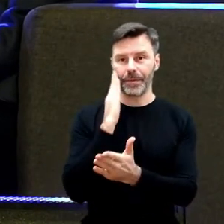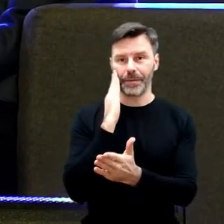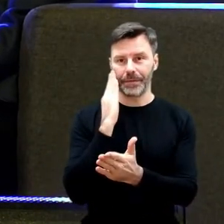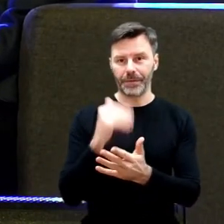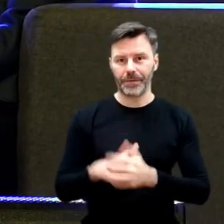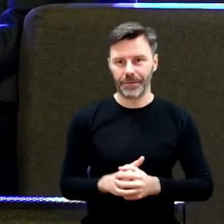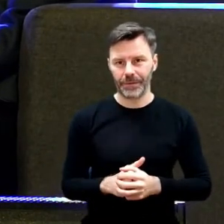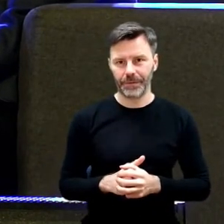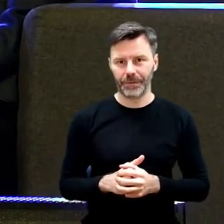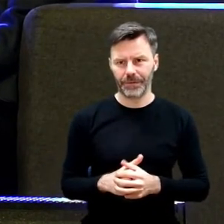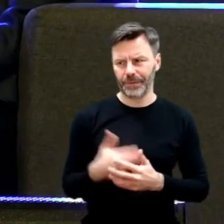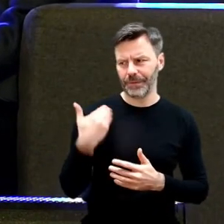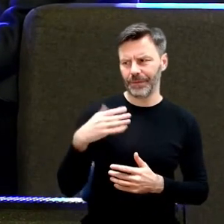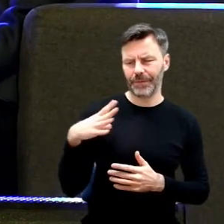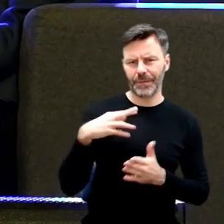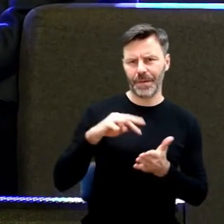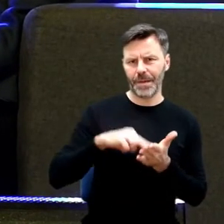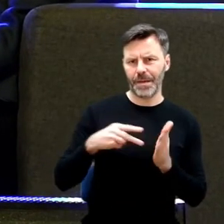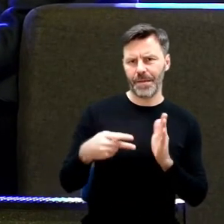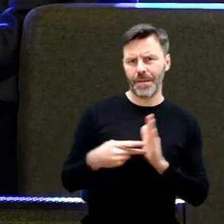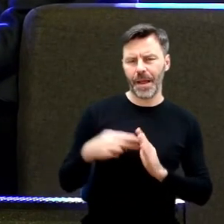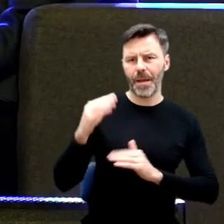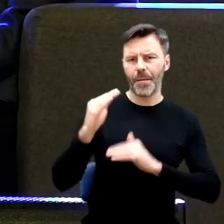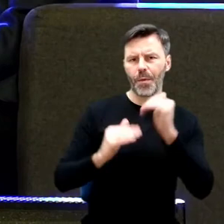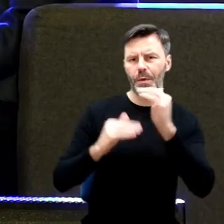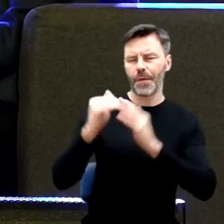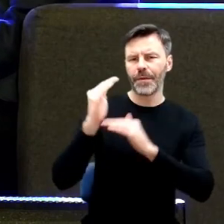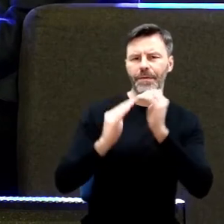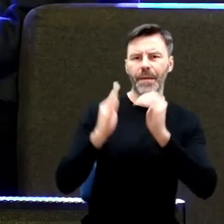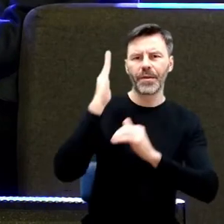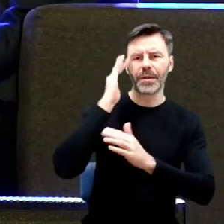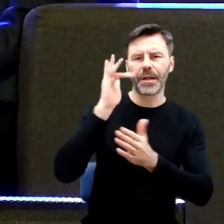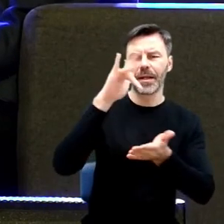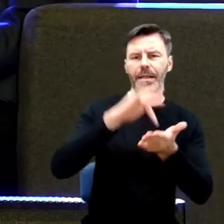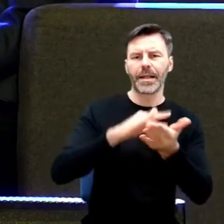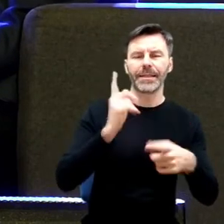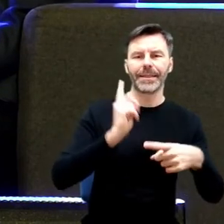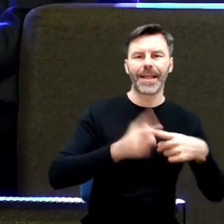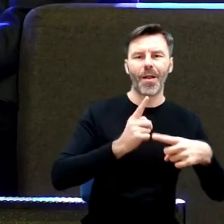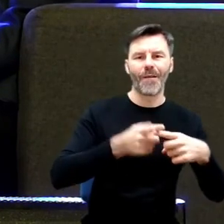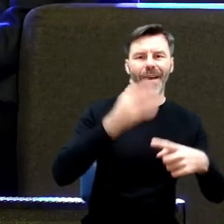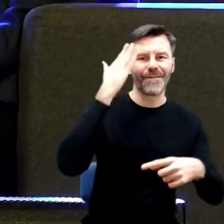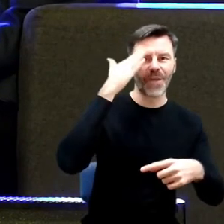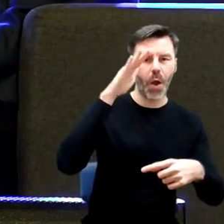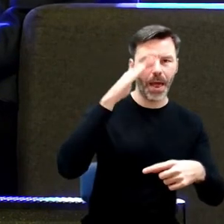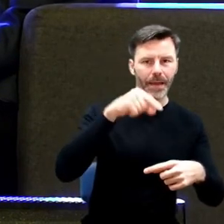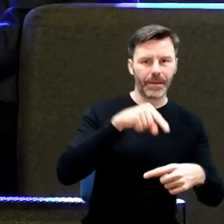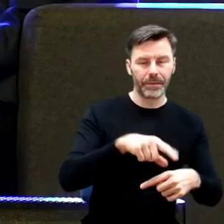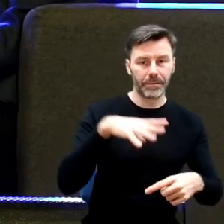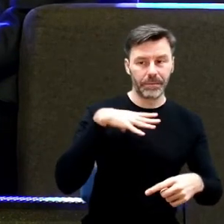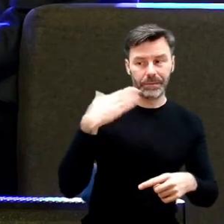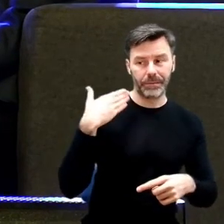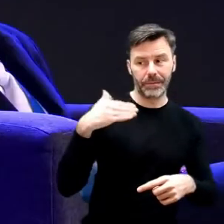strategia rozwoju budownictwa mieszkaniowego w Stalowej Woli, a też Instytut miał możliwość współpracy ze Stalową Wolą